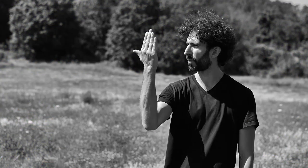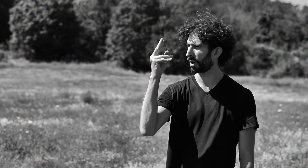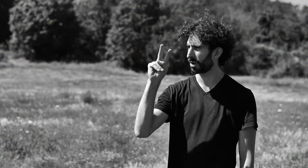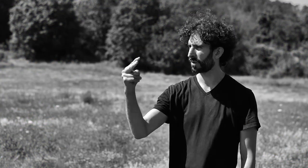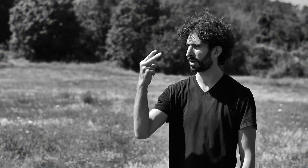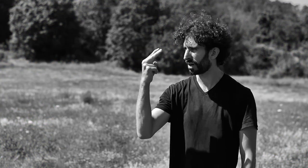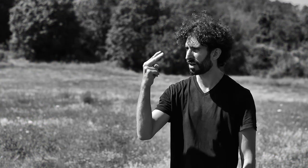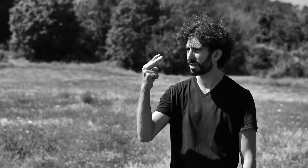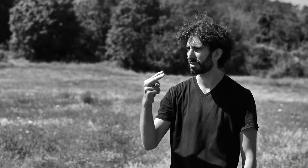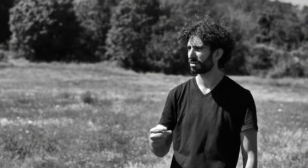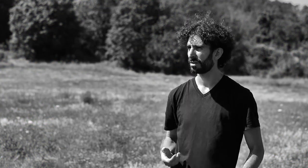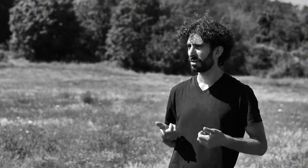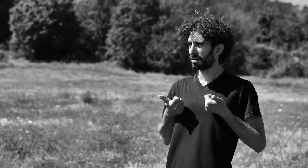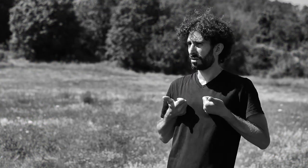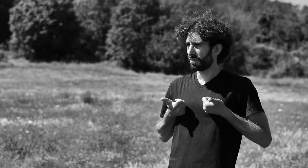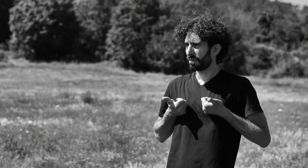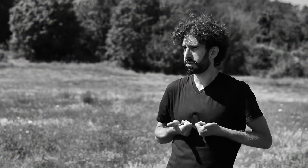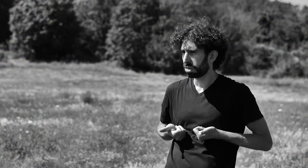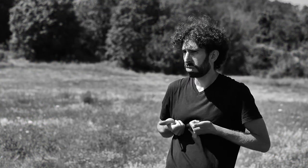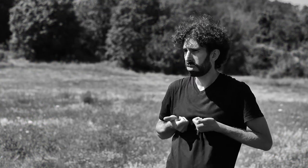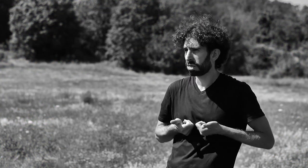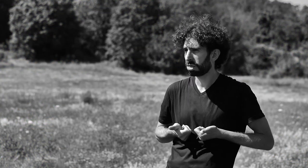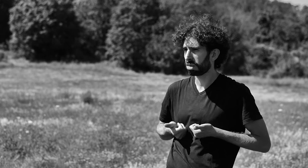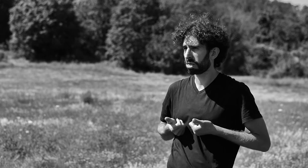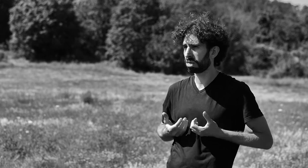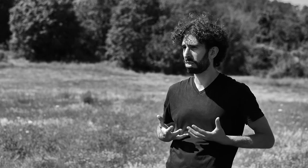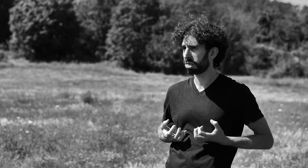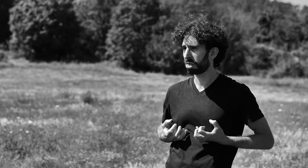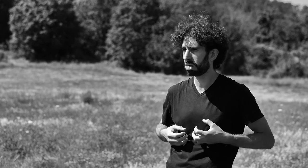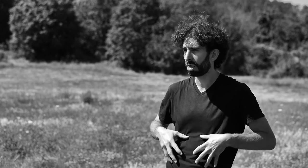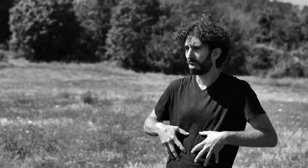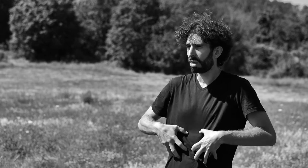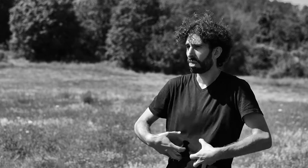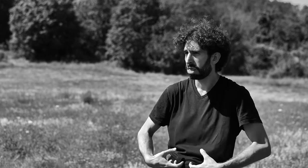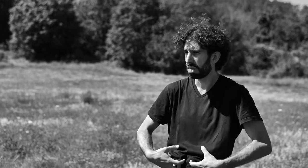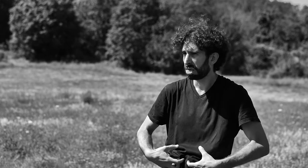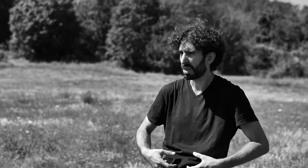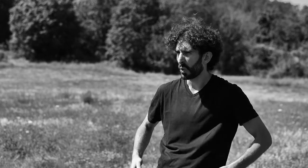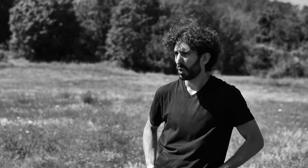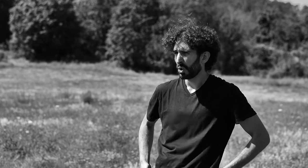* Se regarde dans le miroir * * Seins mous qui pendent * * Ventre qui pend *